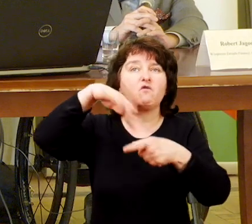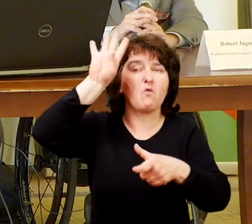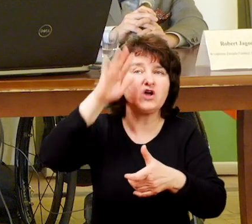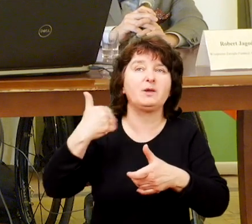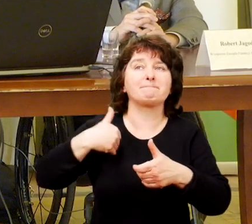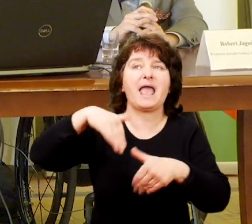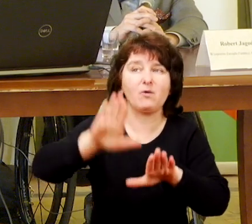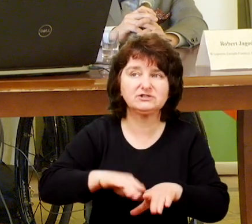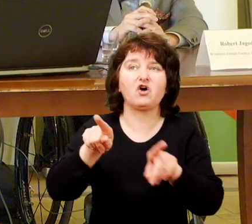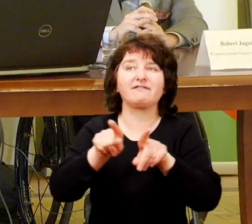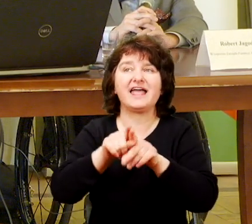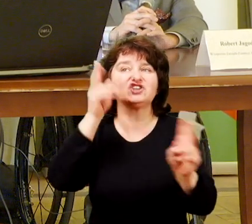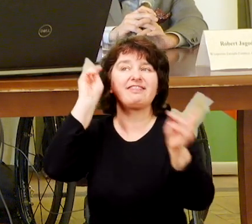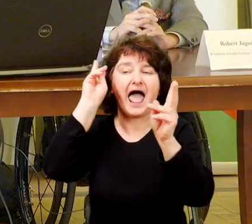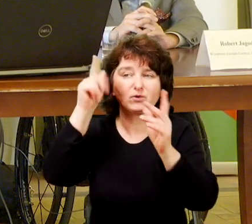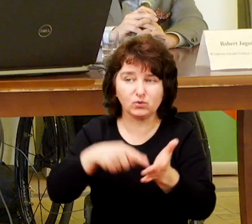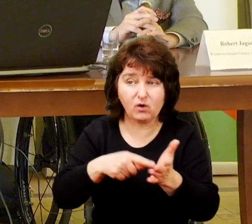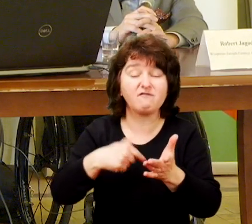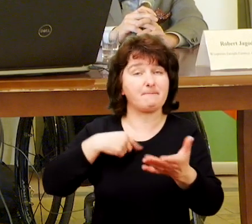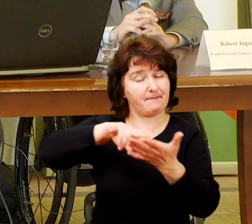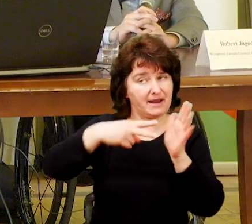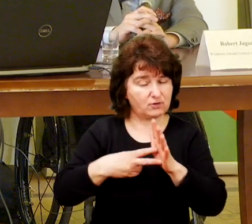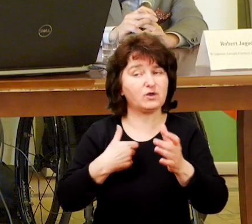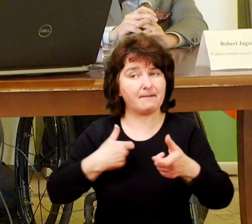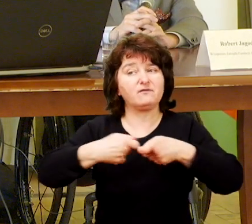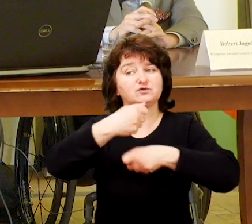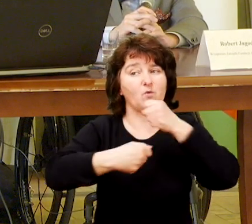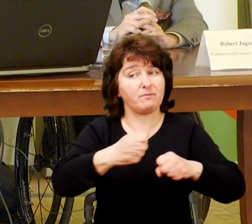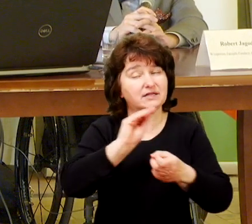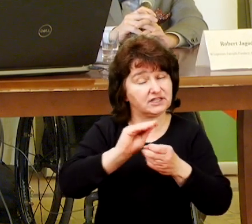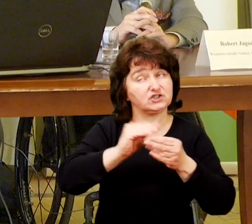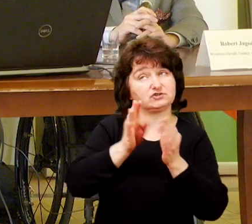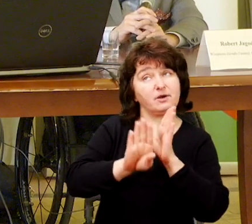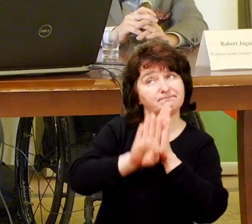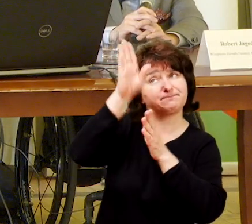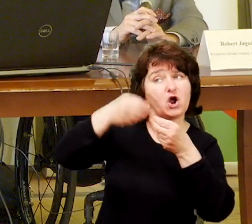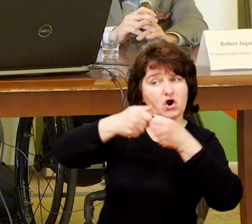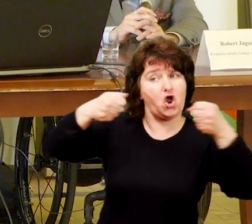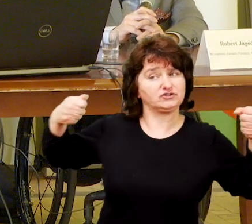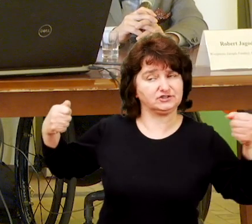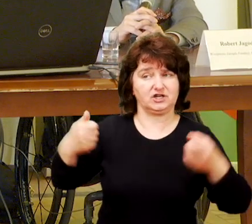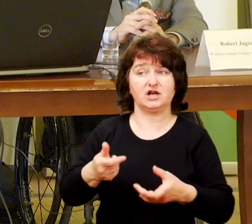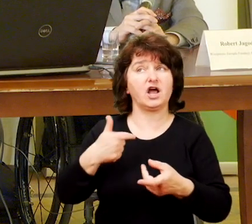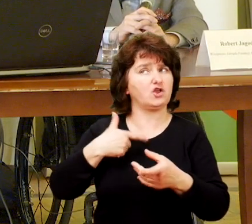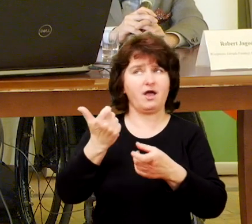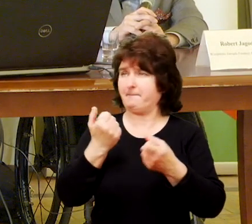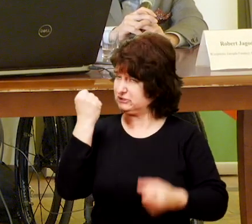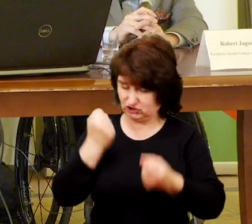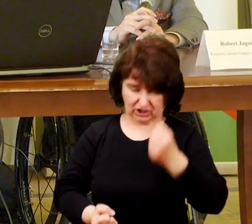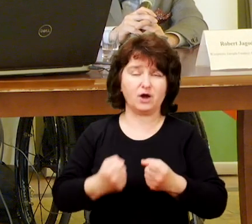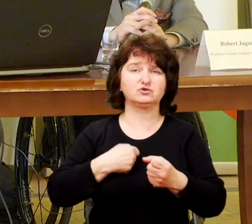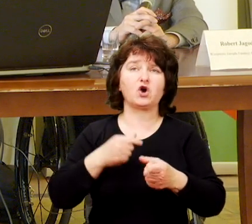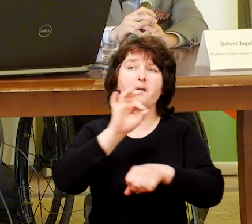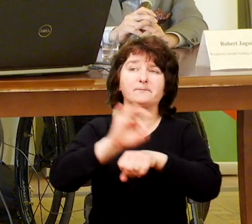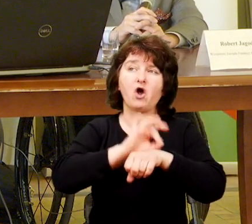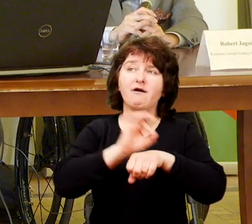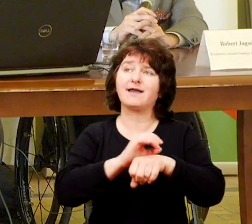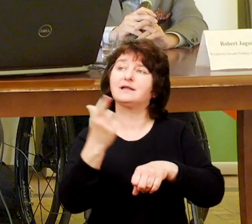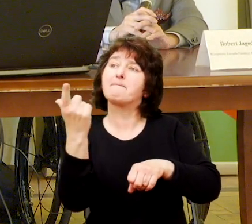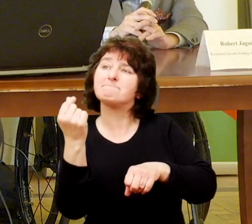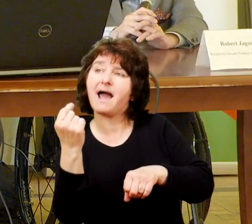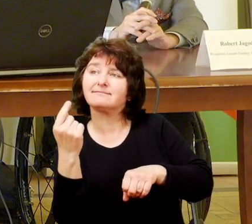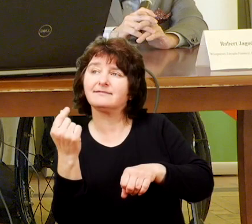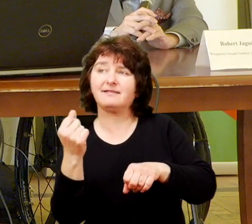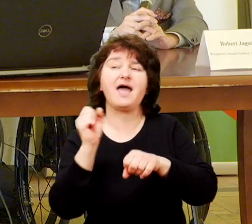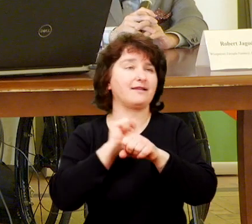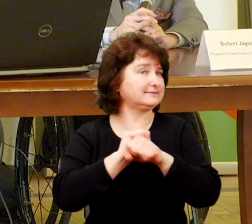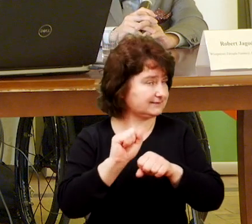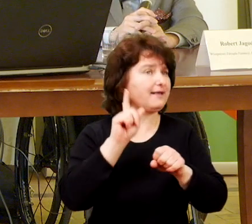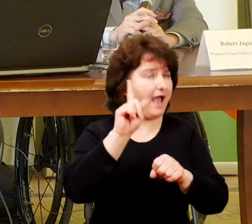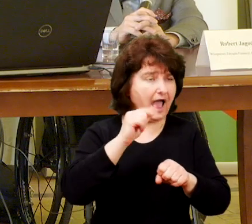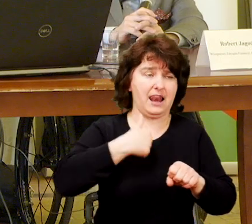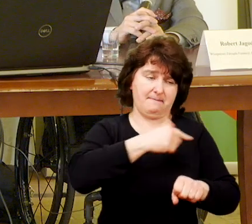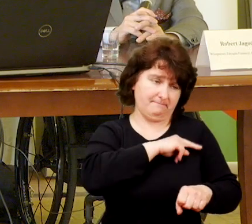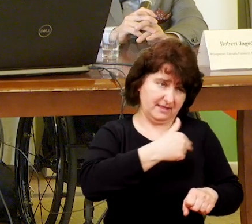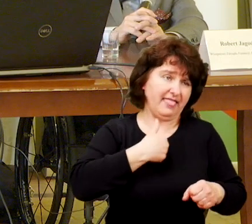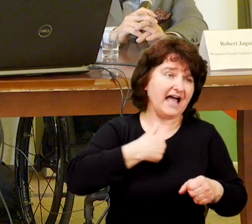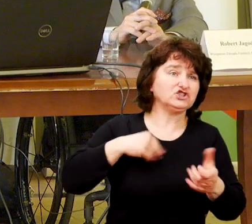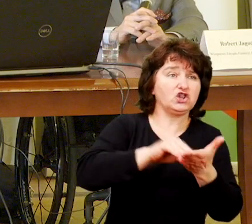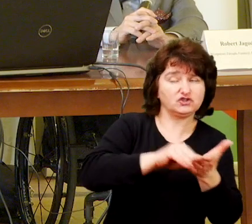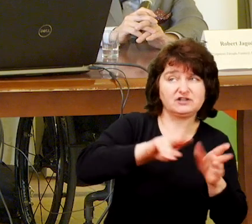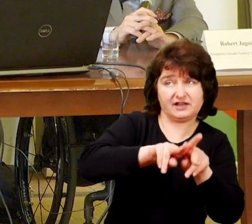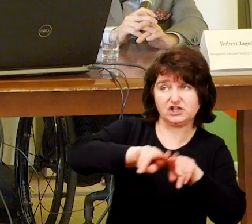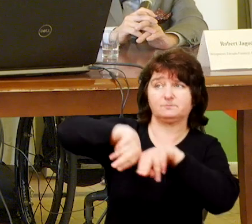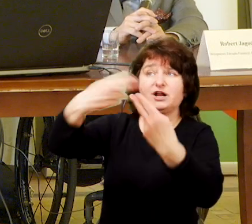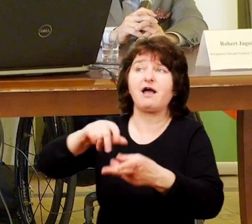Planujemy tę współpracę rozszerzać. To nie jest łatwe, żeby prowadzić projekty partnerskie, natomiast od tej strony też możemy się w jakimś know how podzielić jak to robić, żeby takie projekty realizować wspólnie.